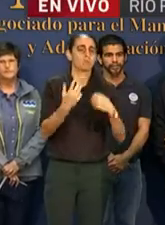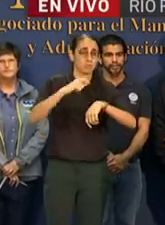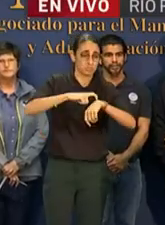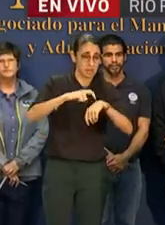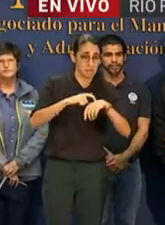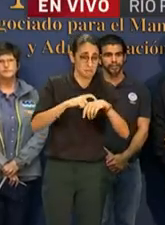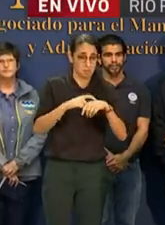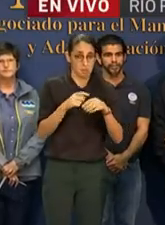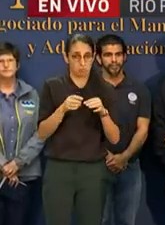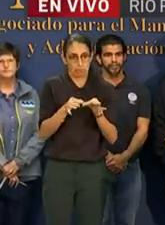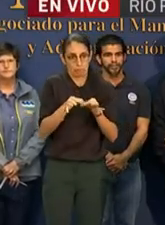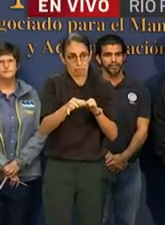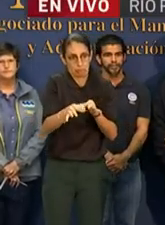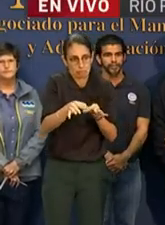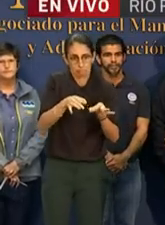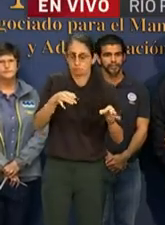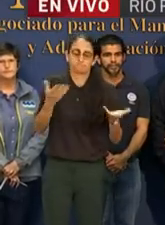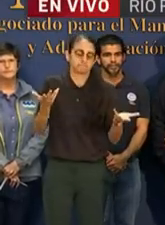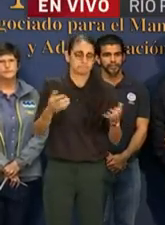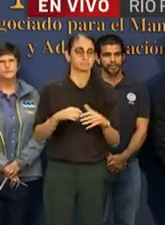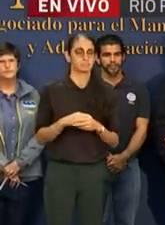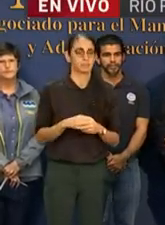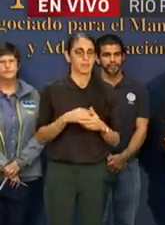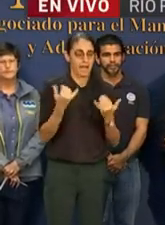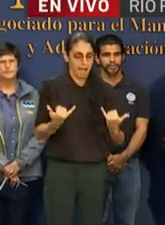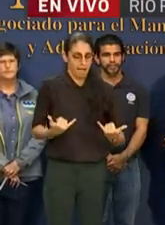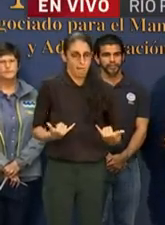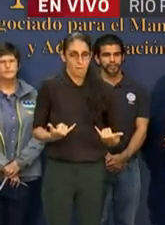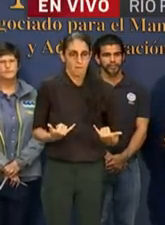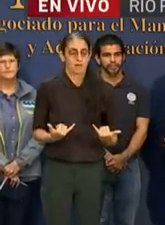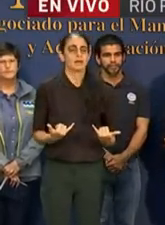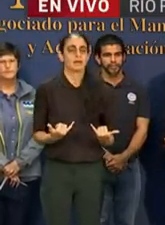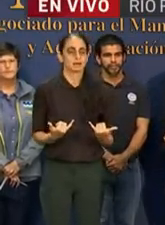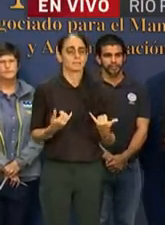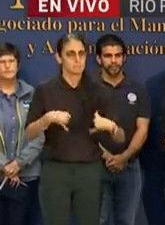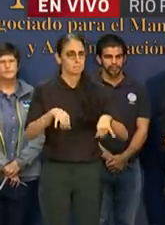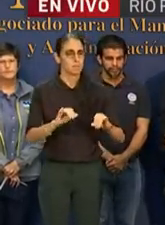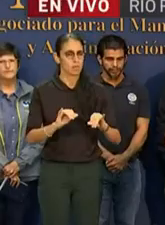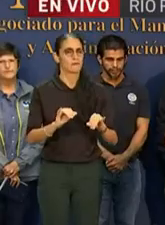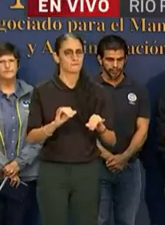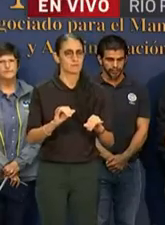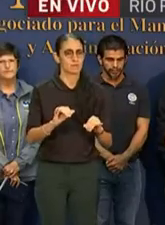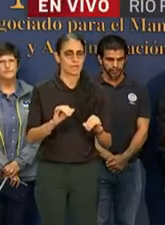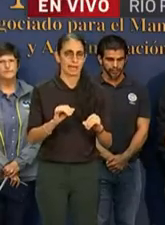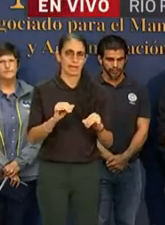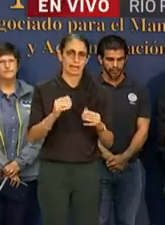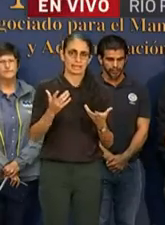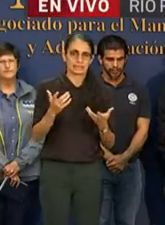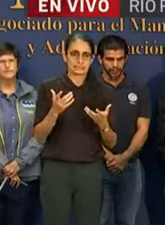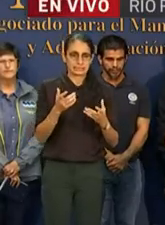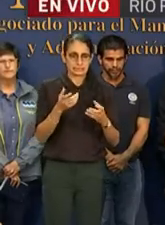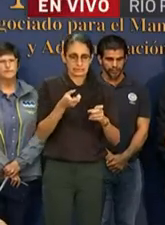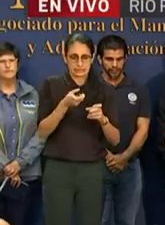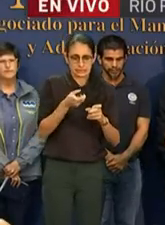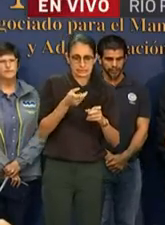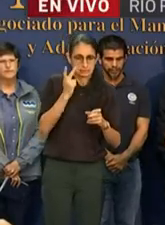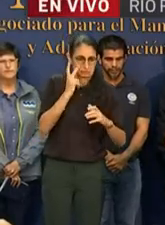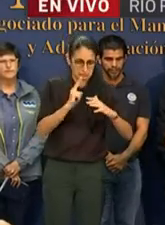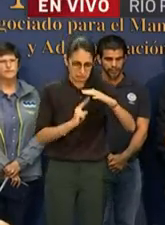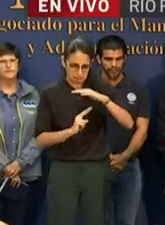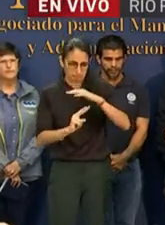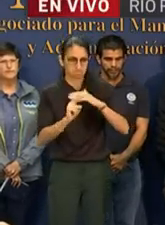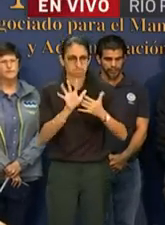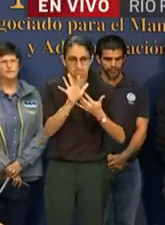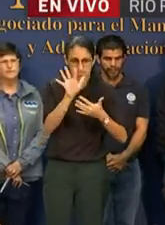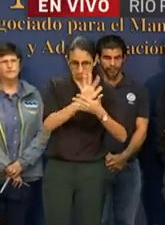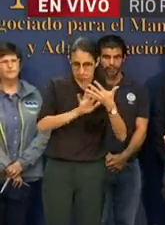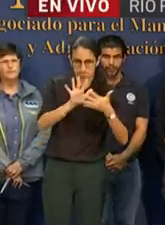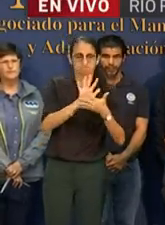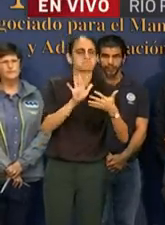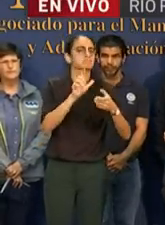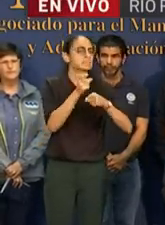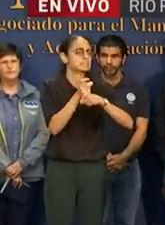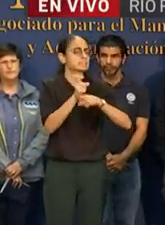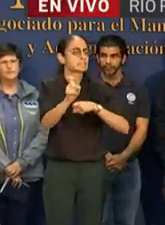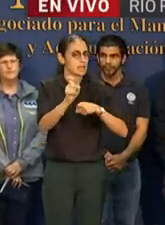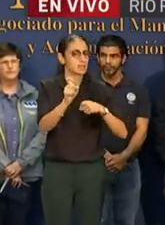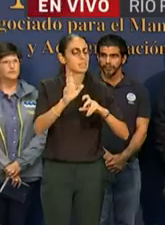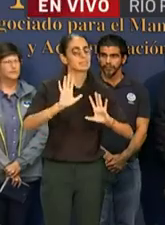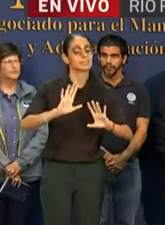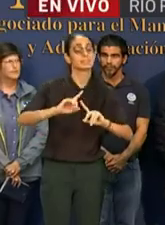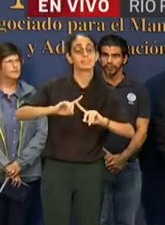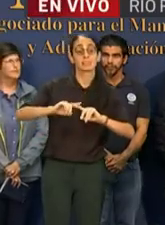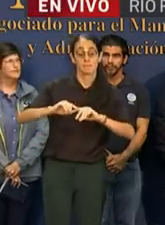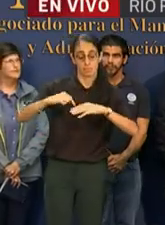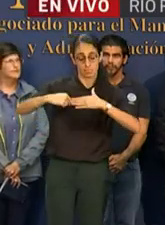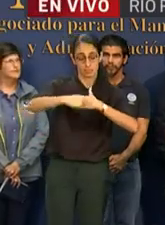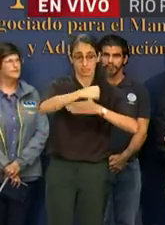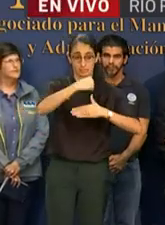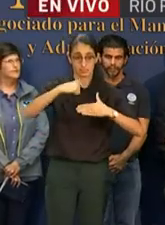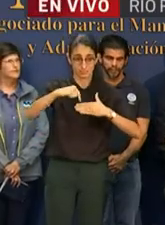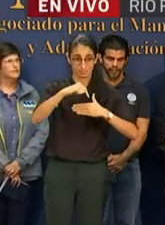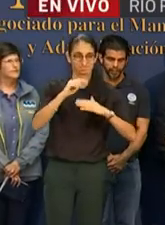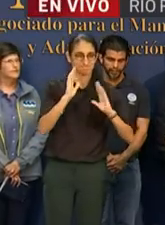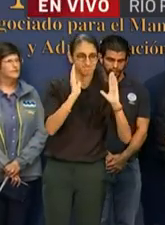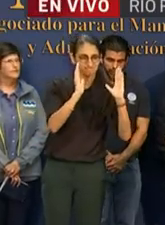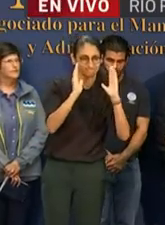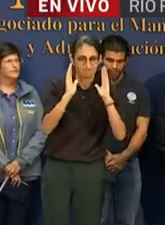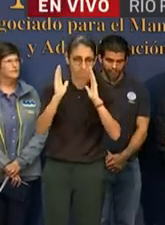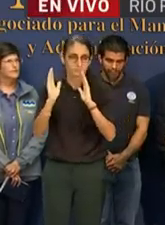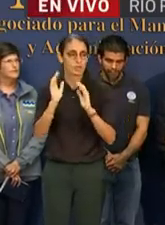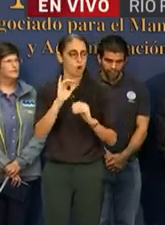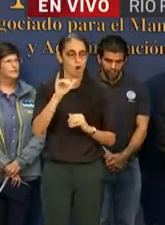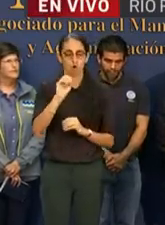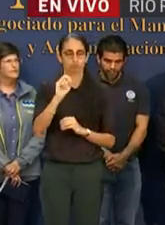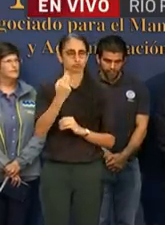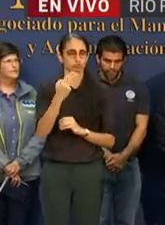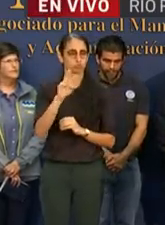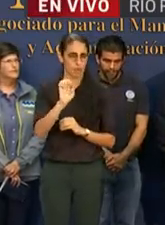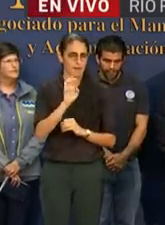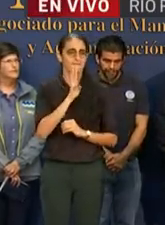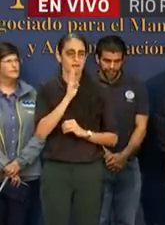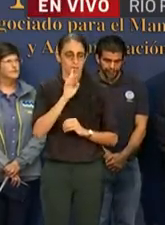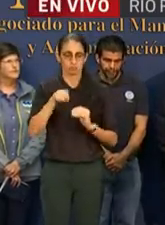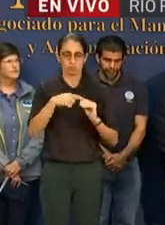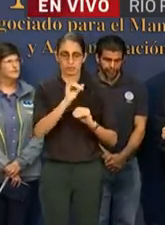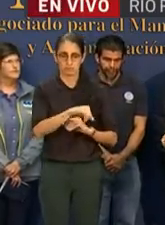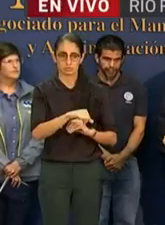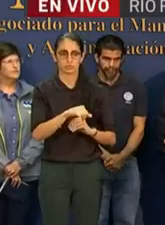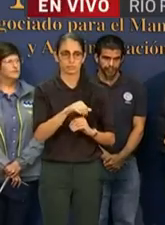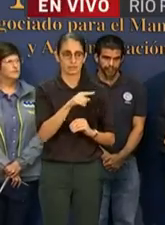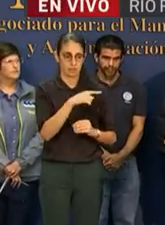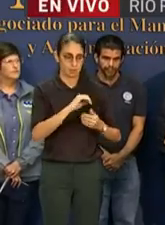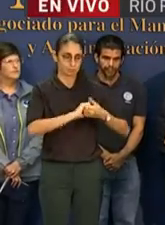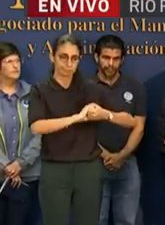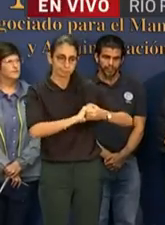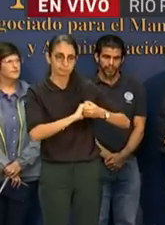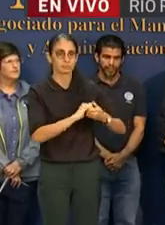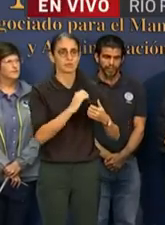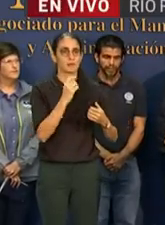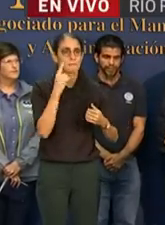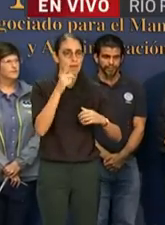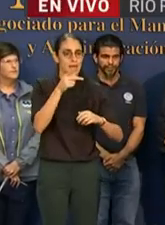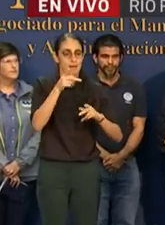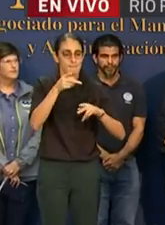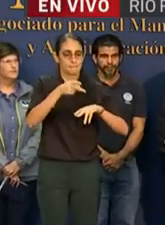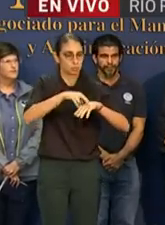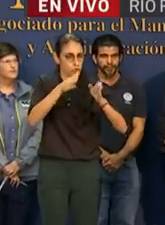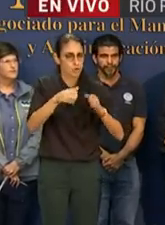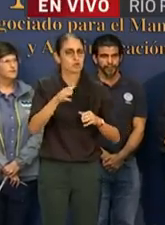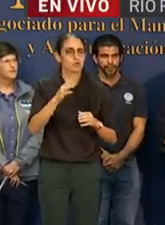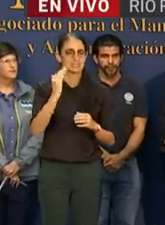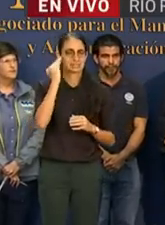COMO ESTAMOS TRABAJANDO DE 1ER